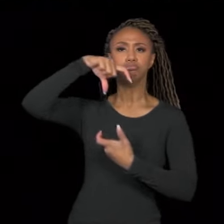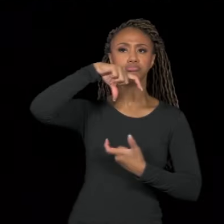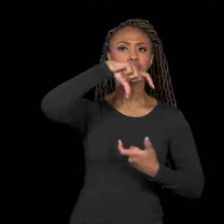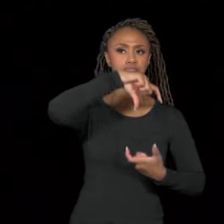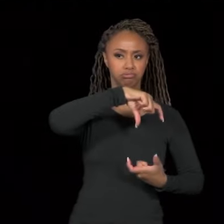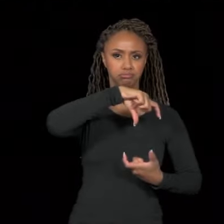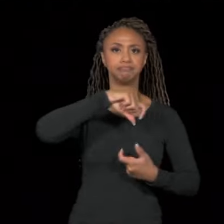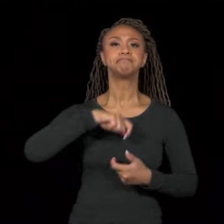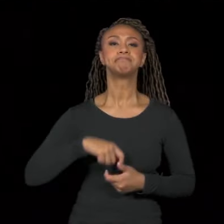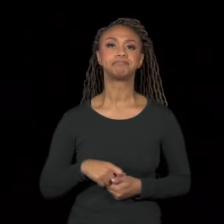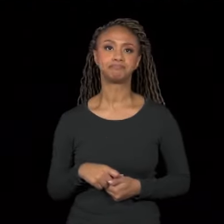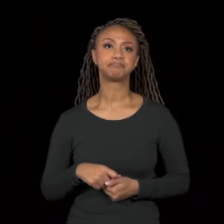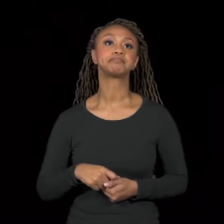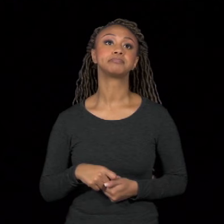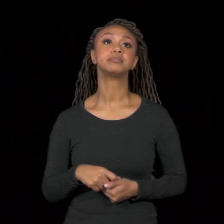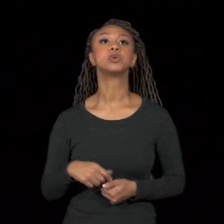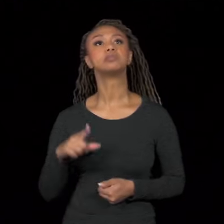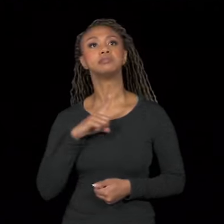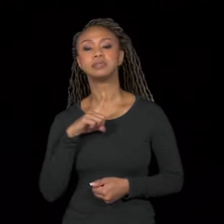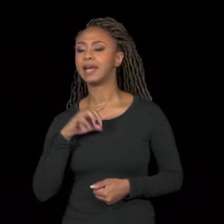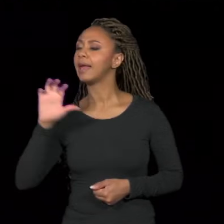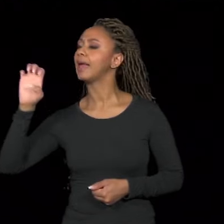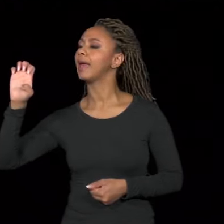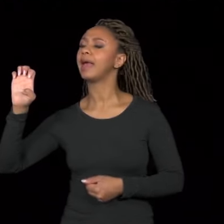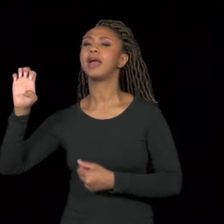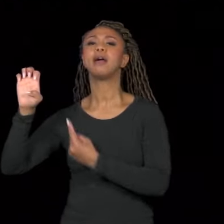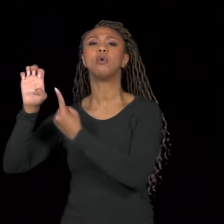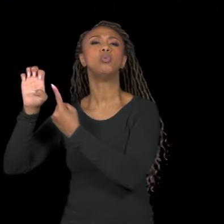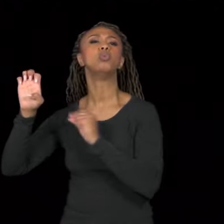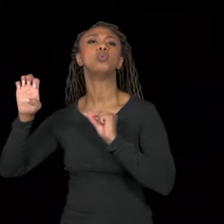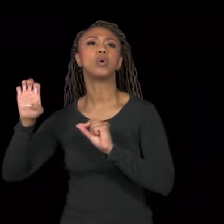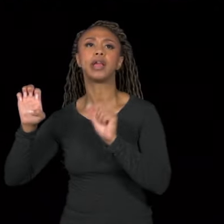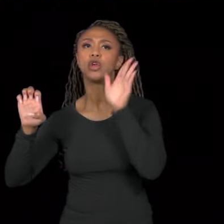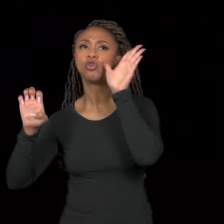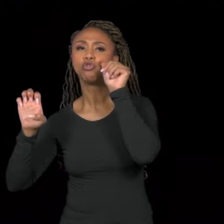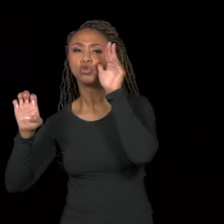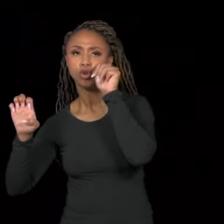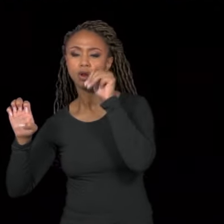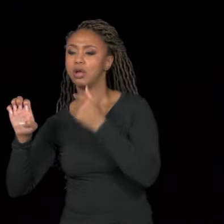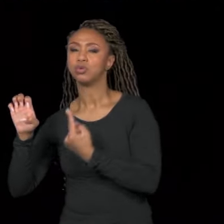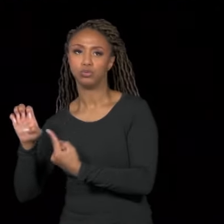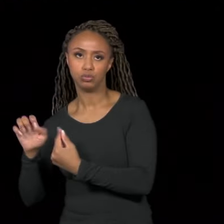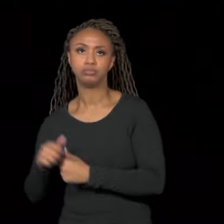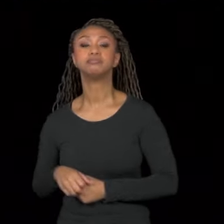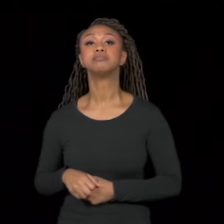1, OU SEJA, FUNCIONÁRIO 1. A ENTIDADE 2, O FUNCIONÁRIO 2. A ENTIDADE 3, O FUNCIONÁRIO 3.